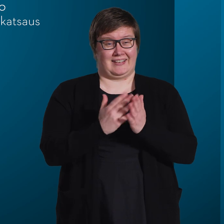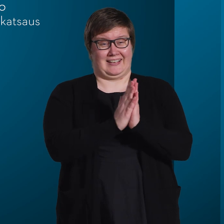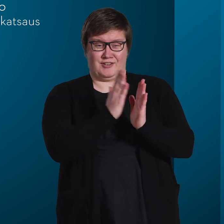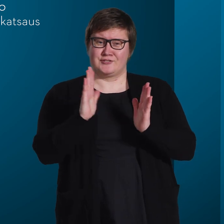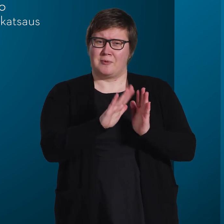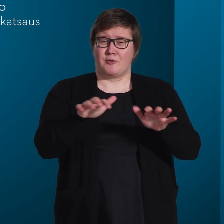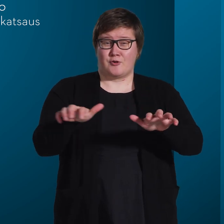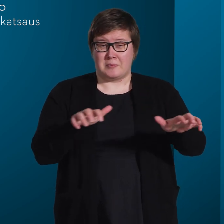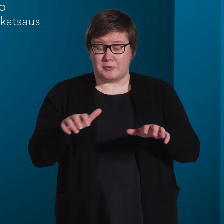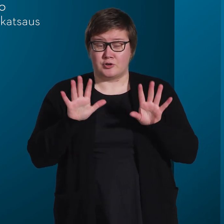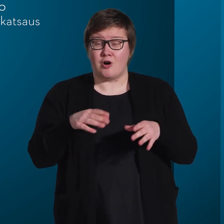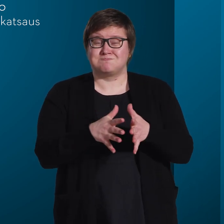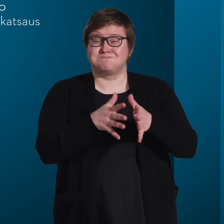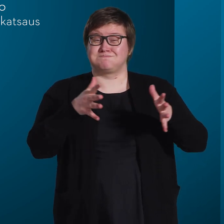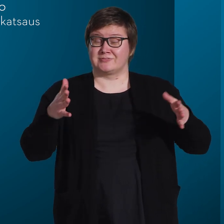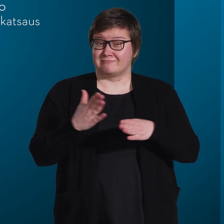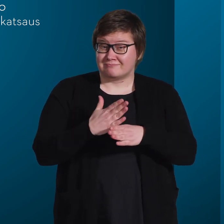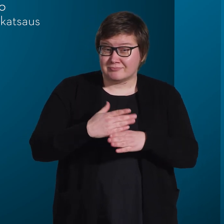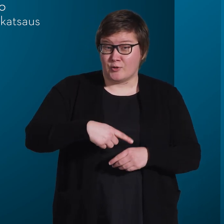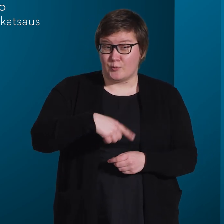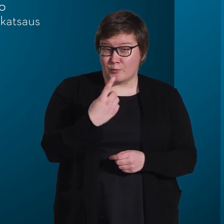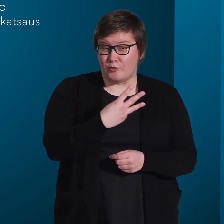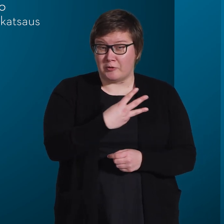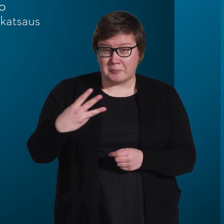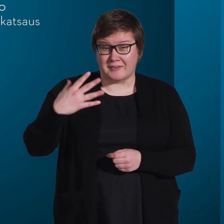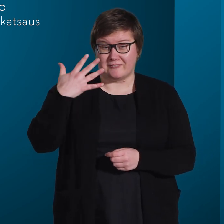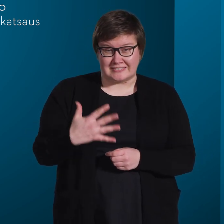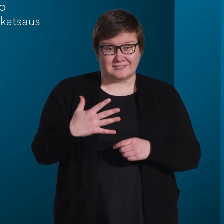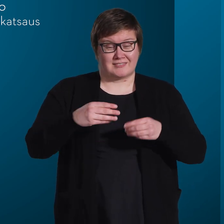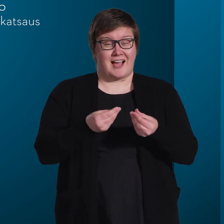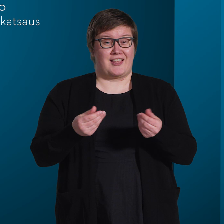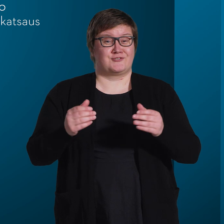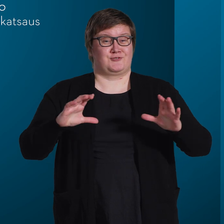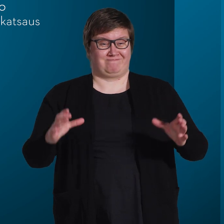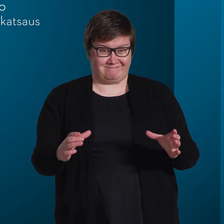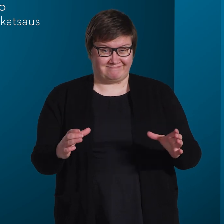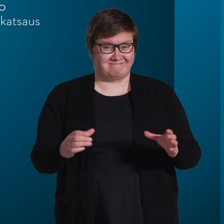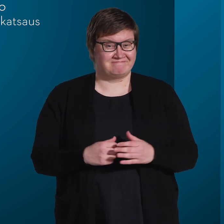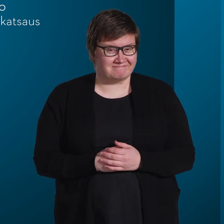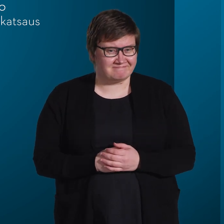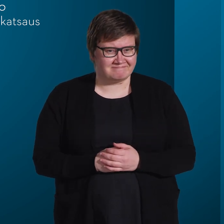on ehtinyt kertyä kaikkiaan jo noin 1350 aineistoa, -